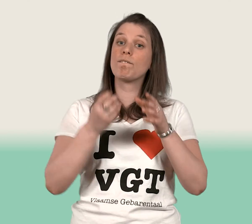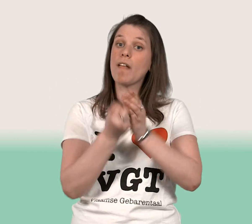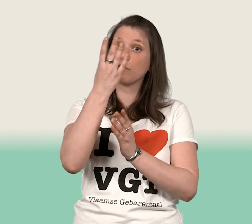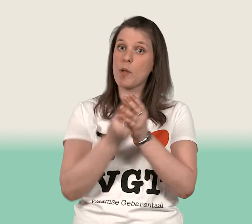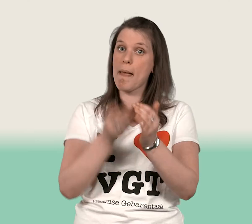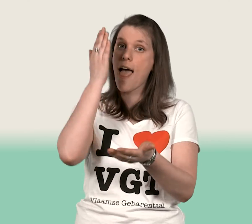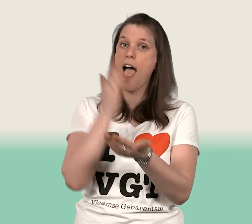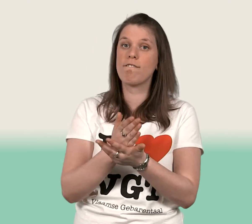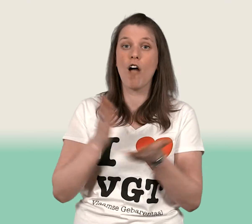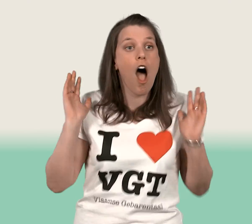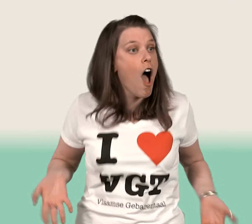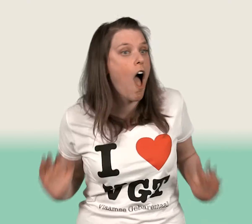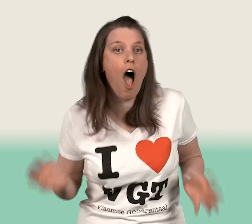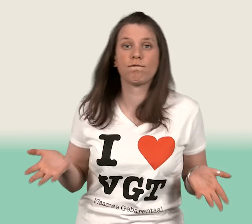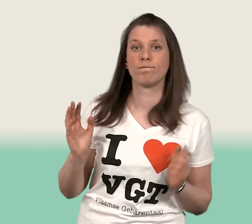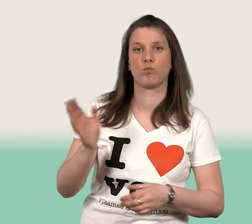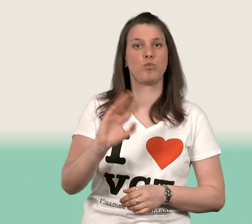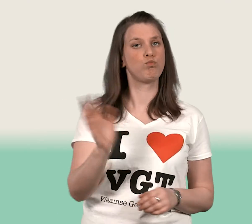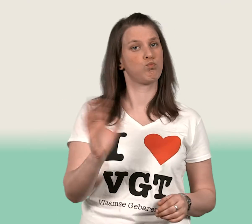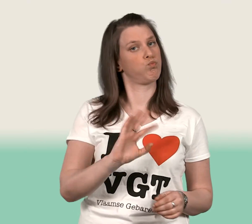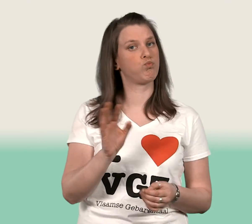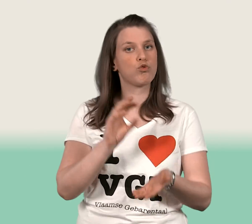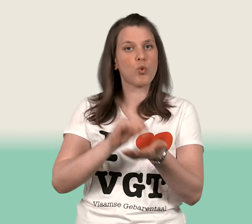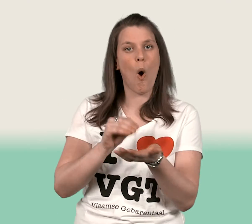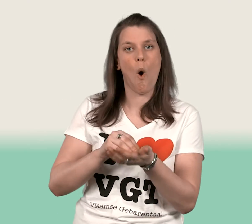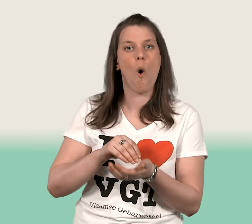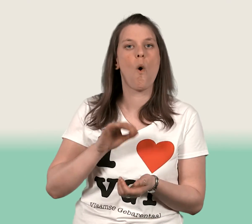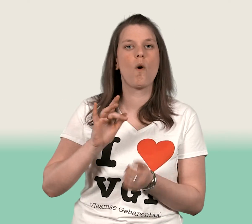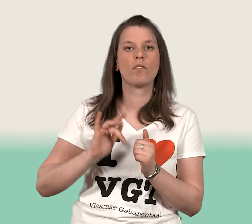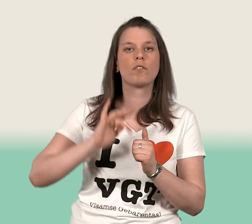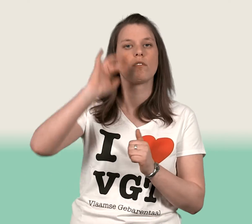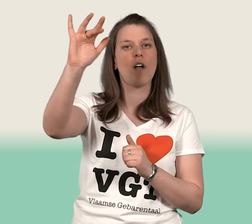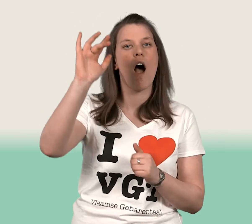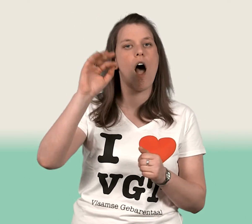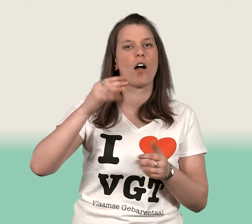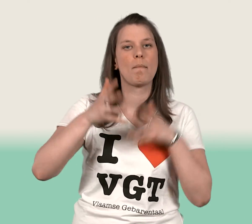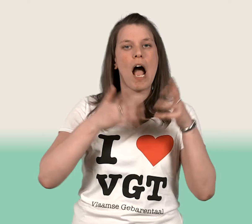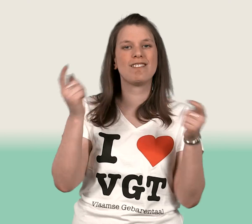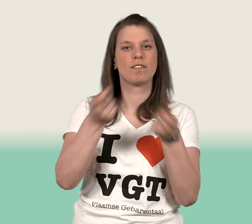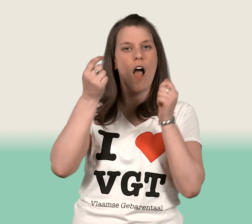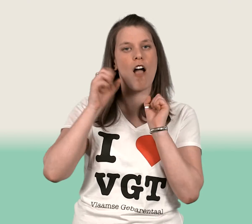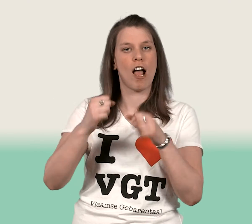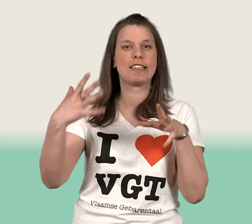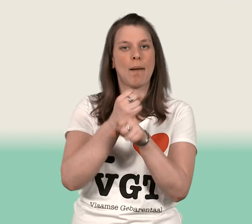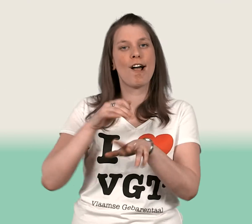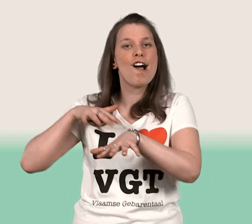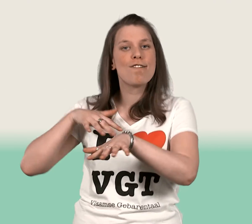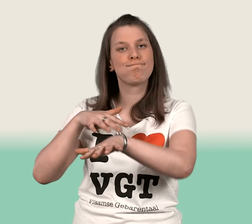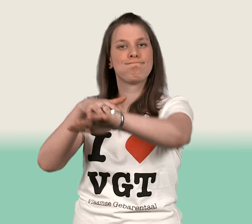Dan kunnen we samen te voet naar de plaats waar het gebarenfestival doorgaat.